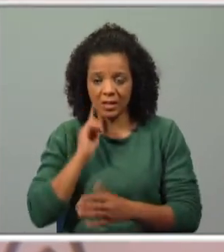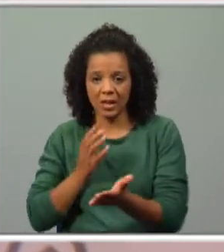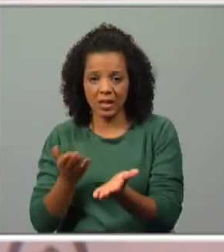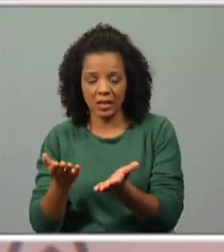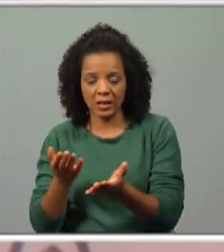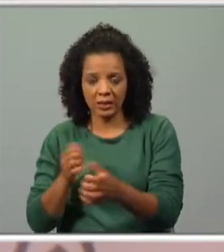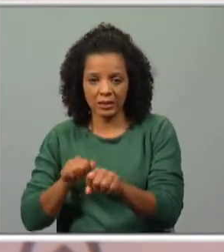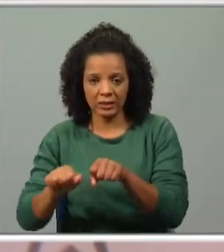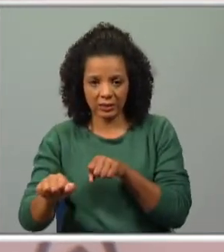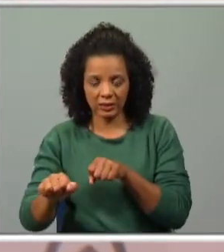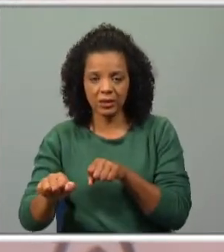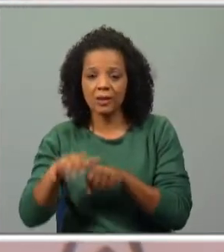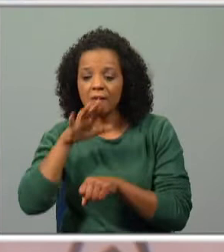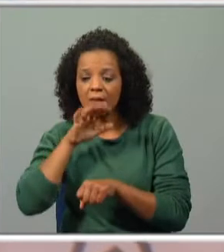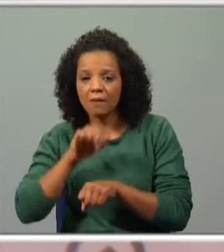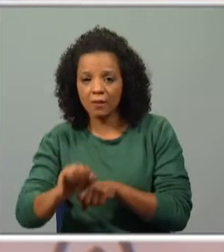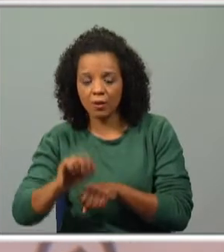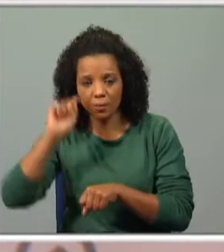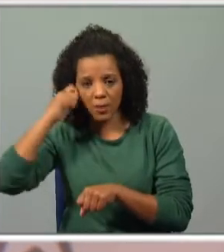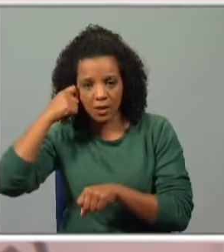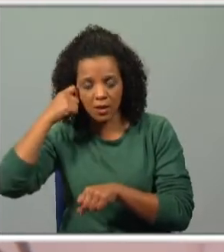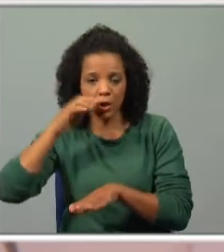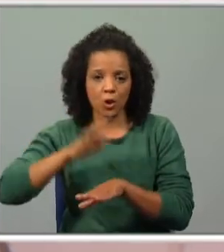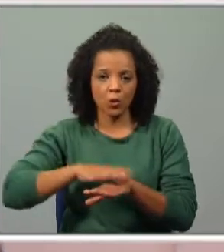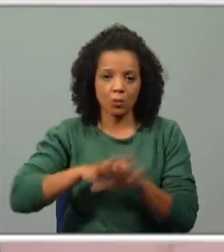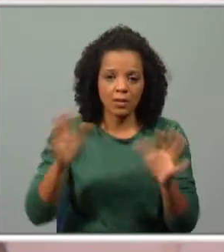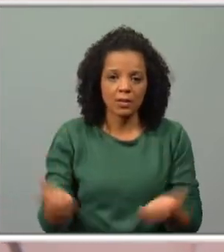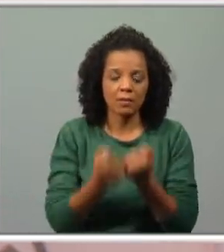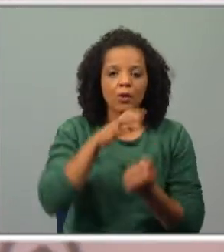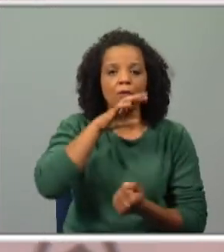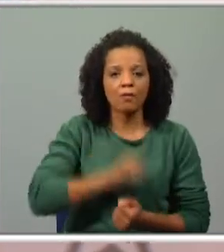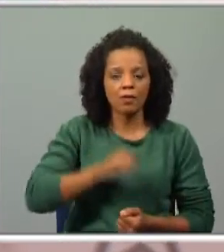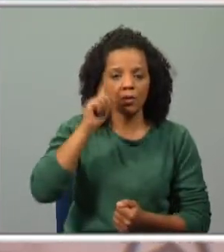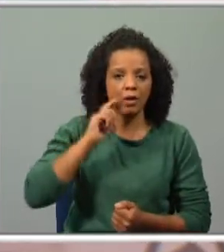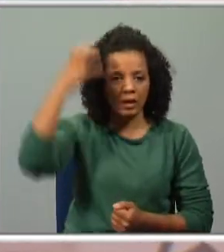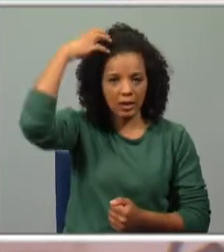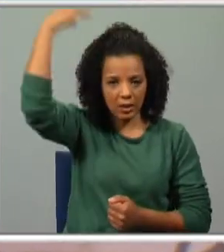sacrificado seu filho para salvar o filho da Rainha Então temos aqui uma 犧牲自己的兒子來拯救女王的兒子 所以這裡我們有一個